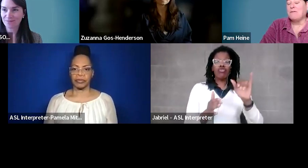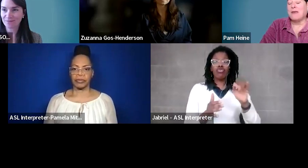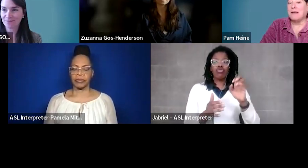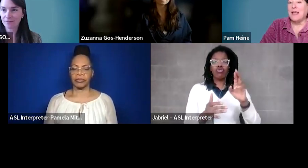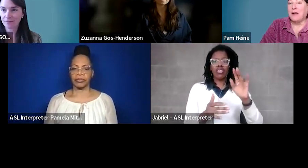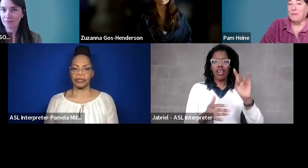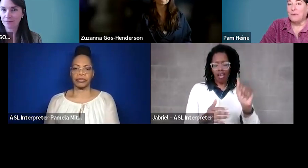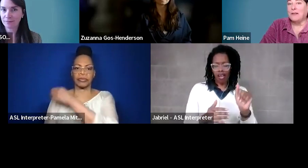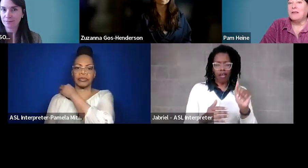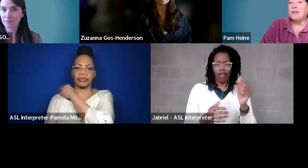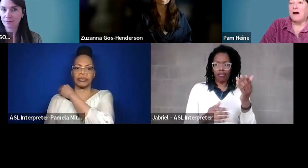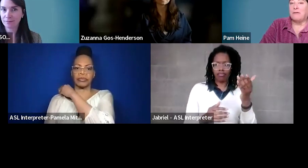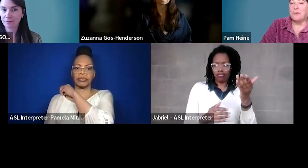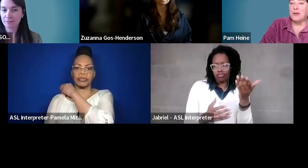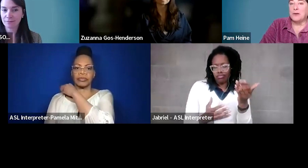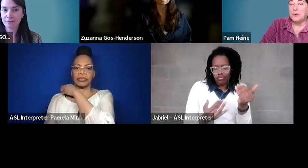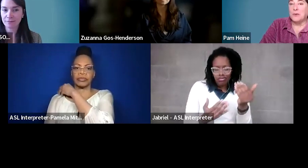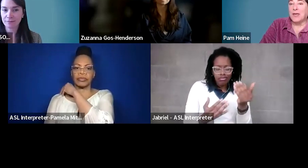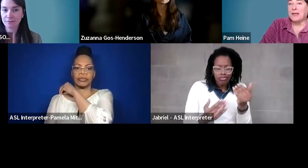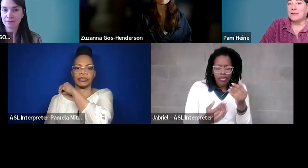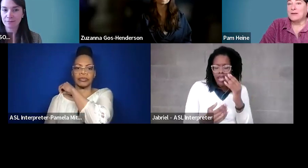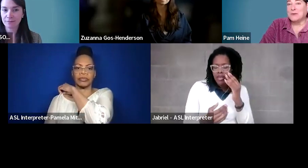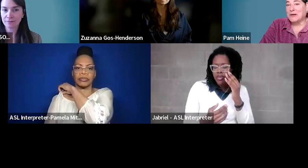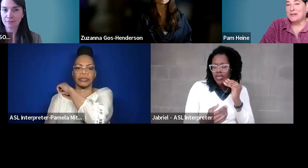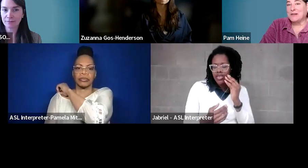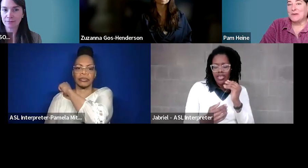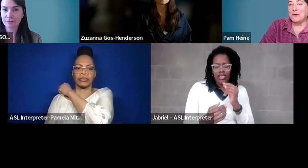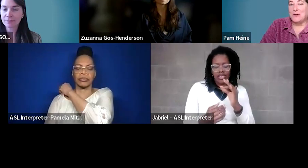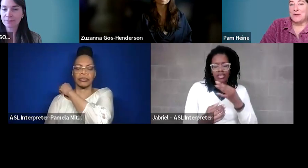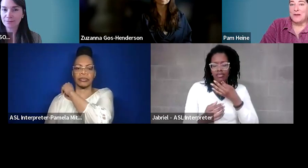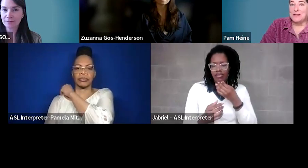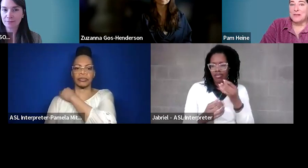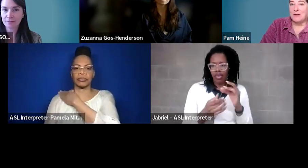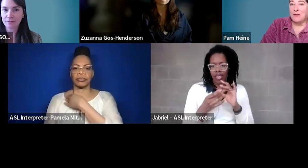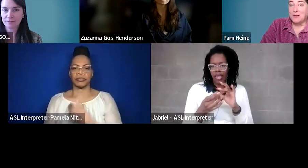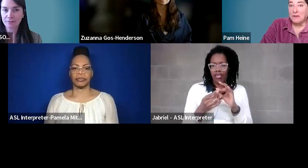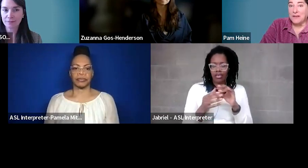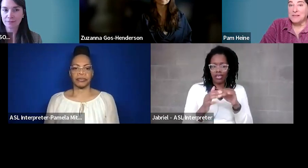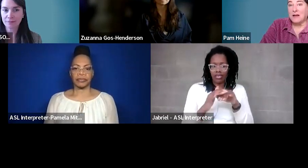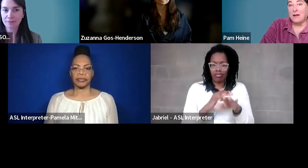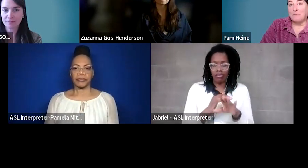Ellos pueden ser muy útiles para que entres a la puerta de tu oficina local de la Seguridad Social.